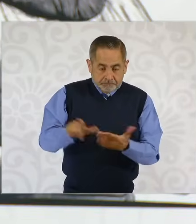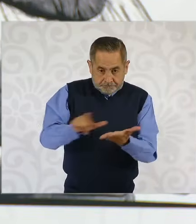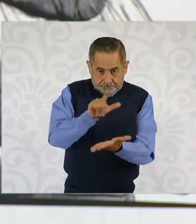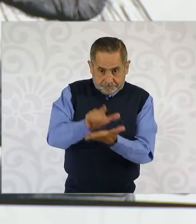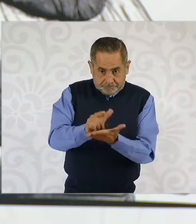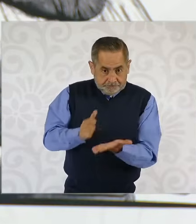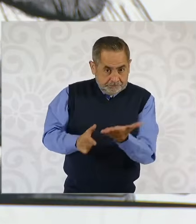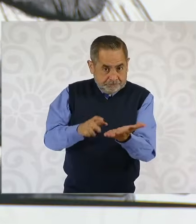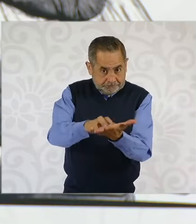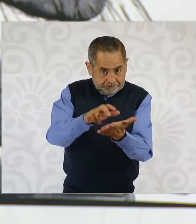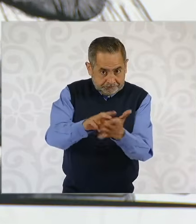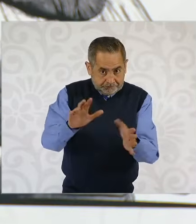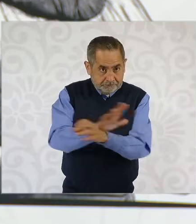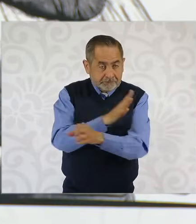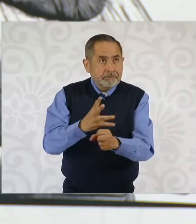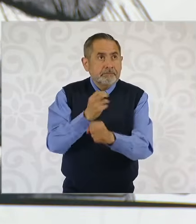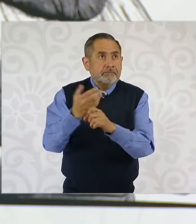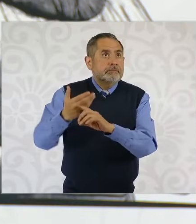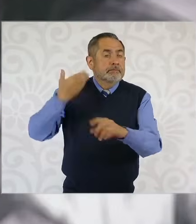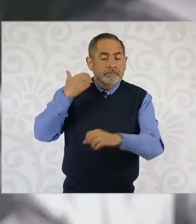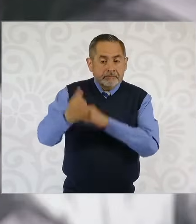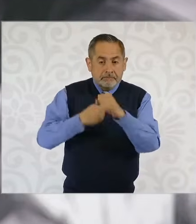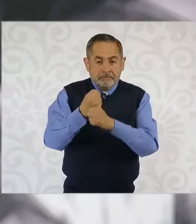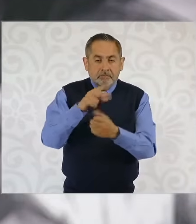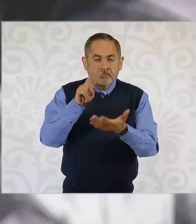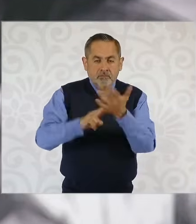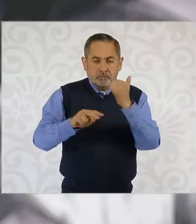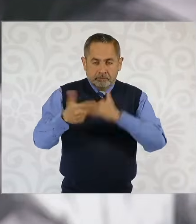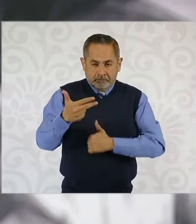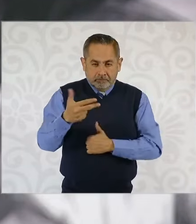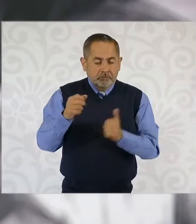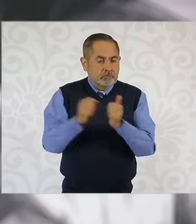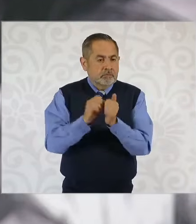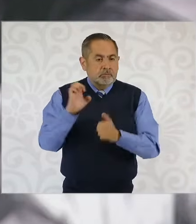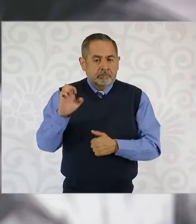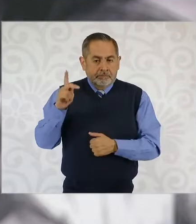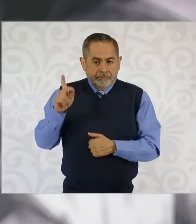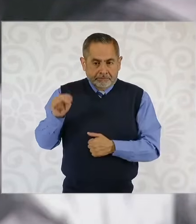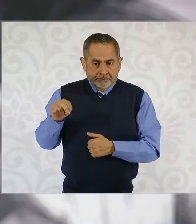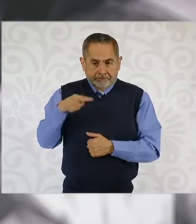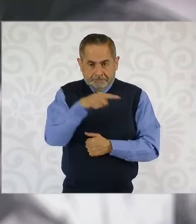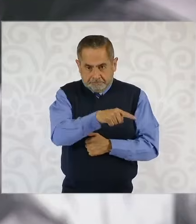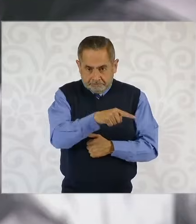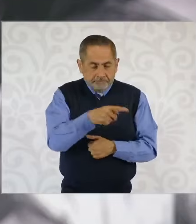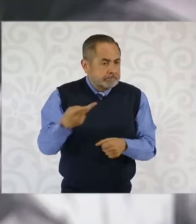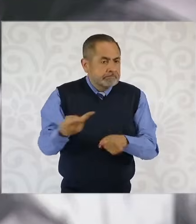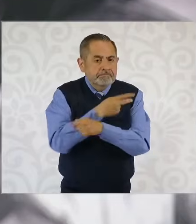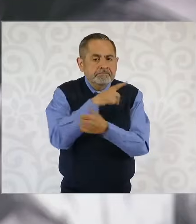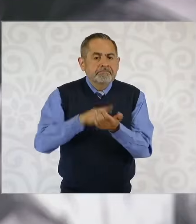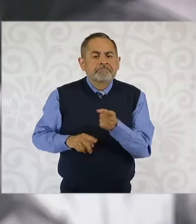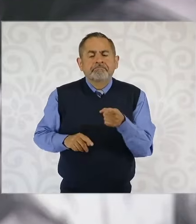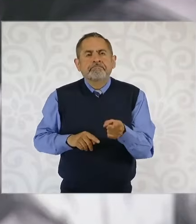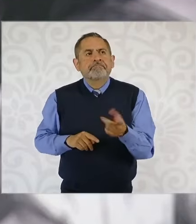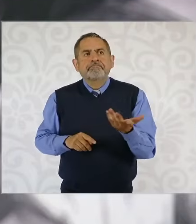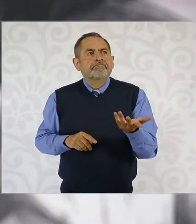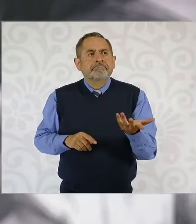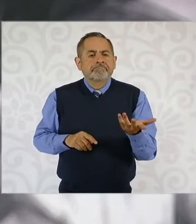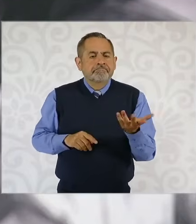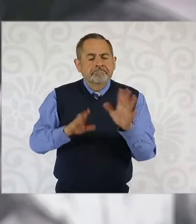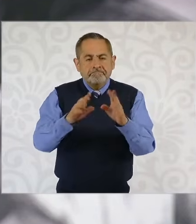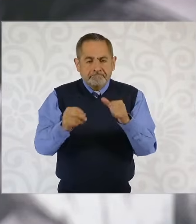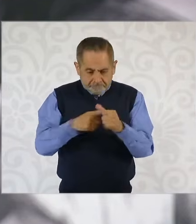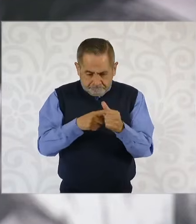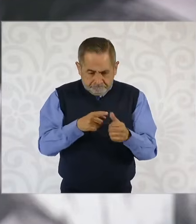energética del 2013 de Peña Nieto lo que se hizo fue primero cambiar la Constitución que